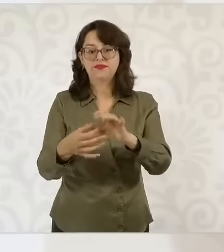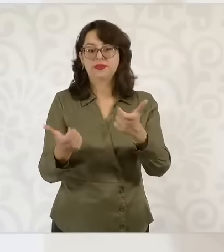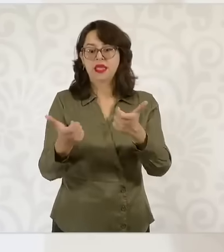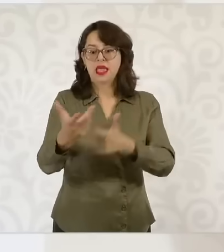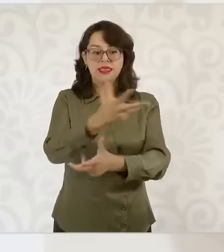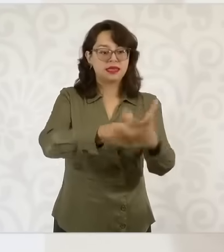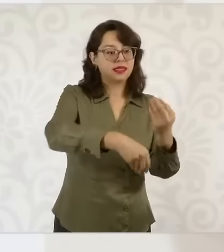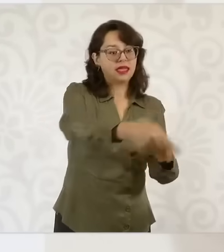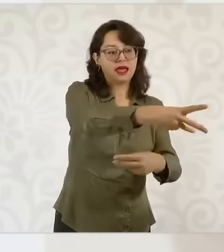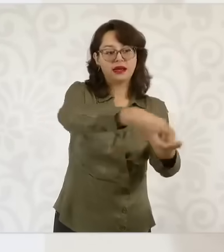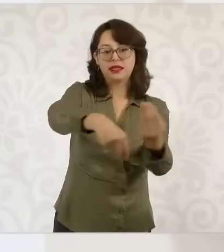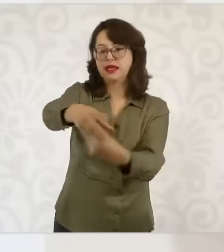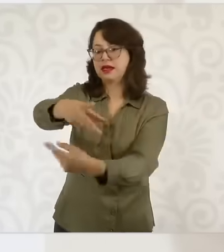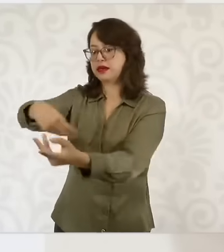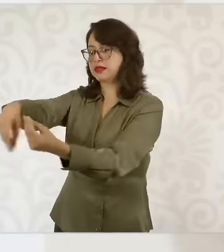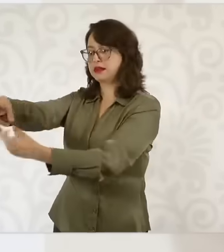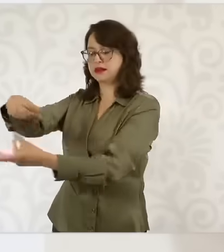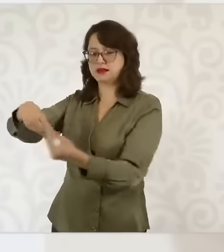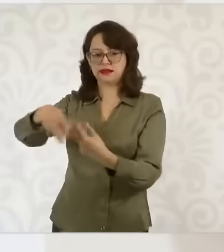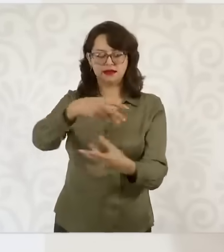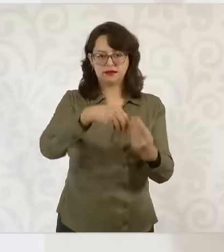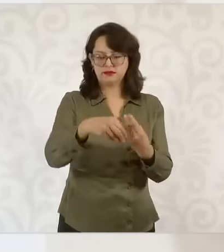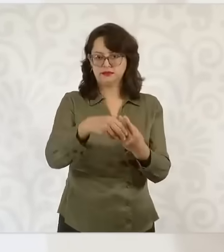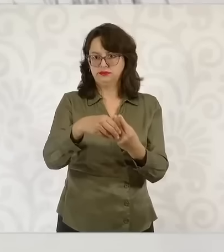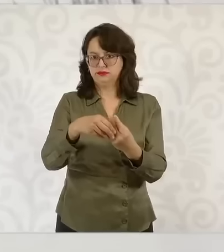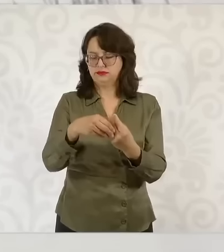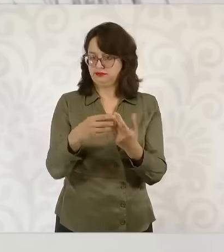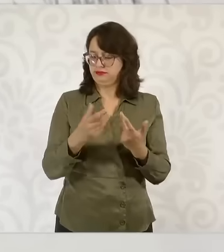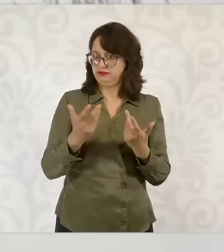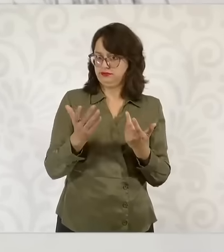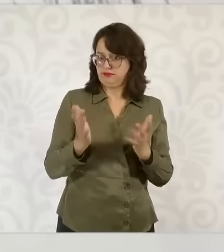que se generaba electricidad por una persona en un lugar o por una empresa